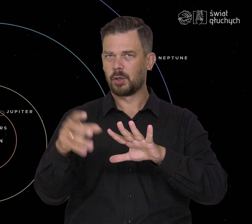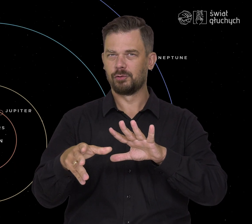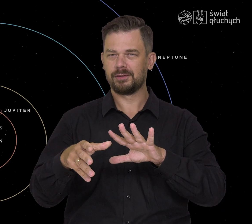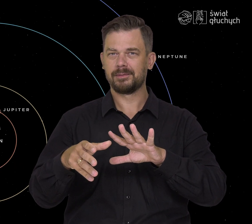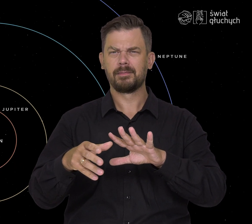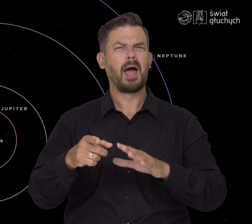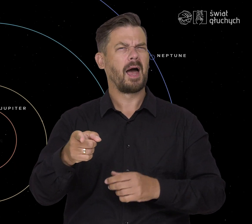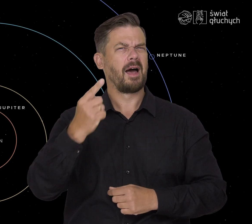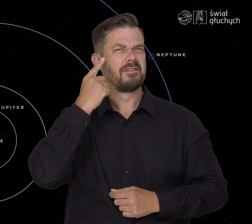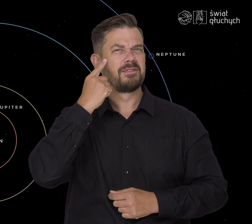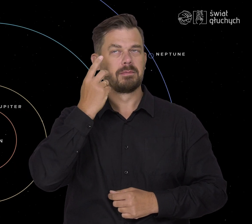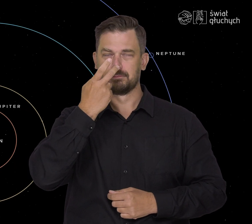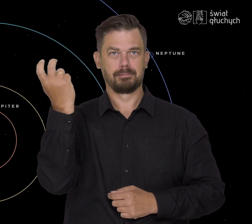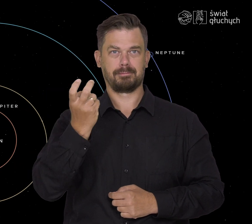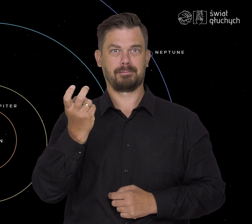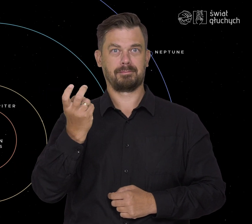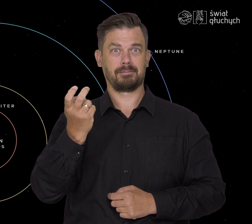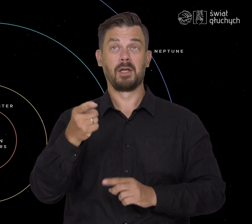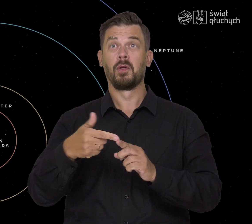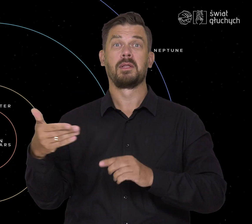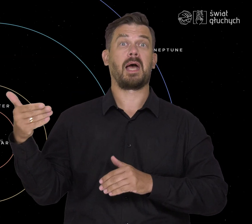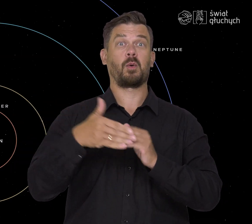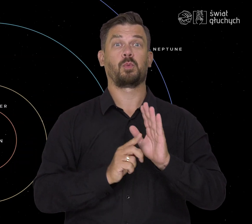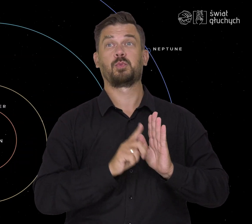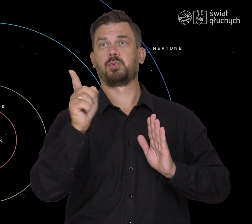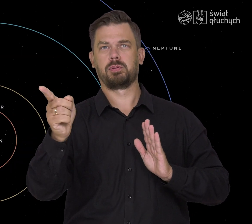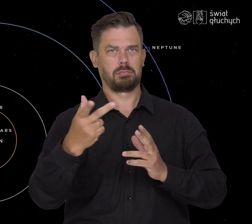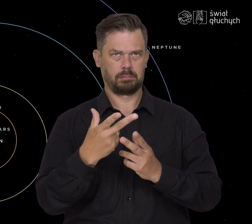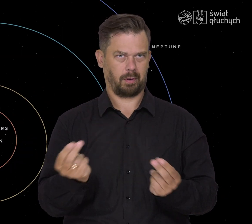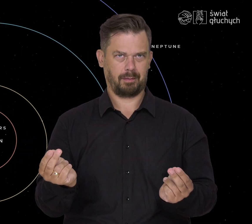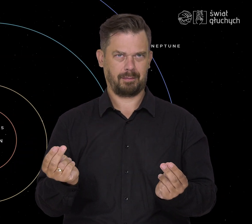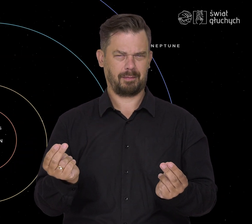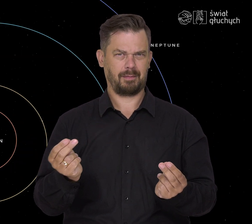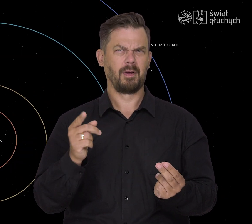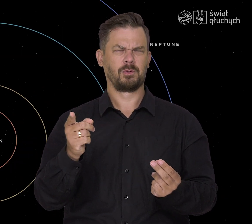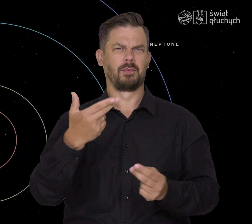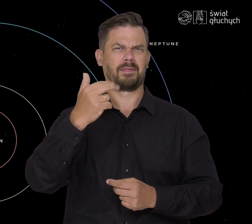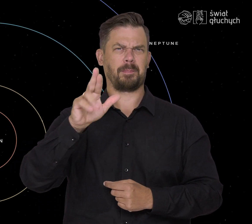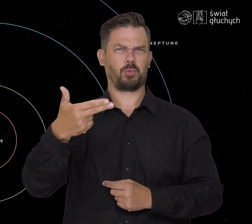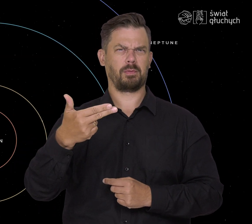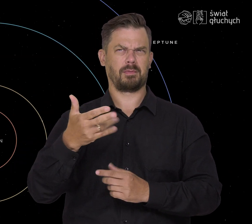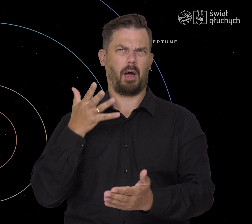A co ciekawe, Uran wcale nie leży najdalej od Słońca. Ten tytuł przypada przecież Neptunowi.